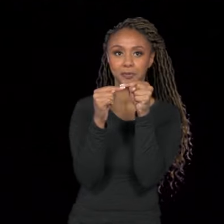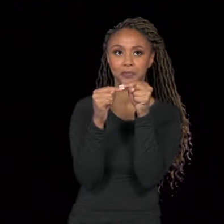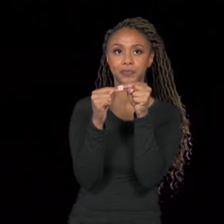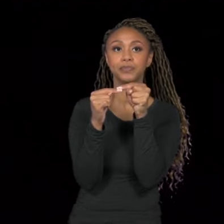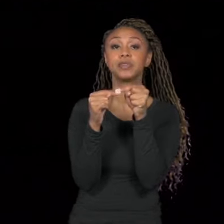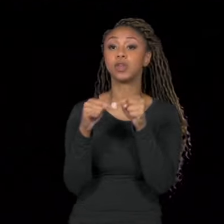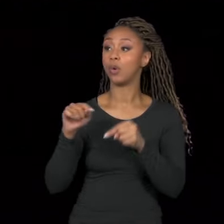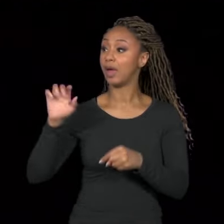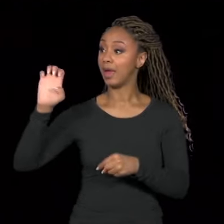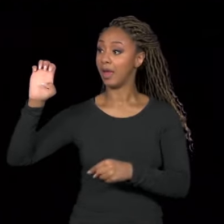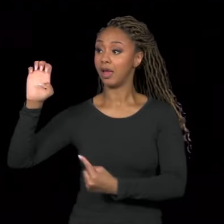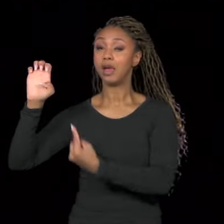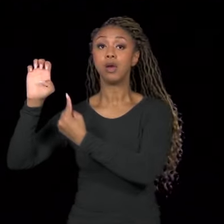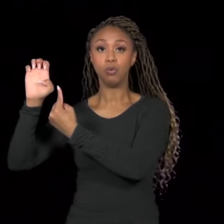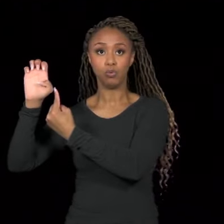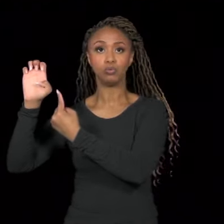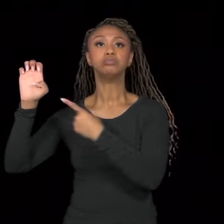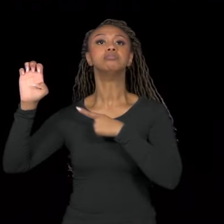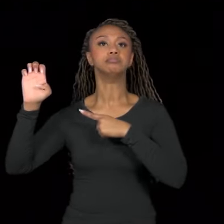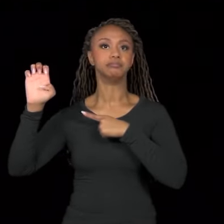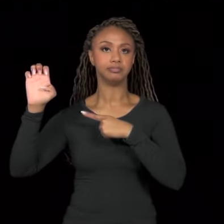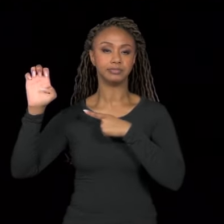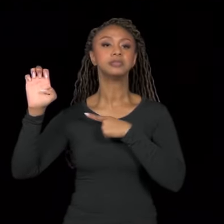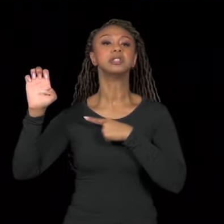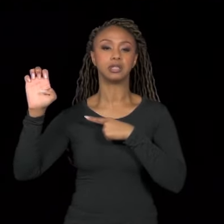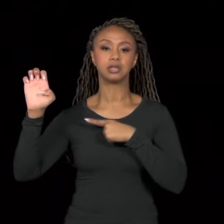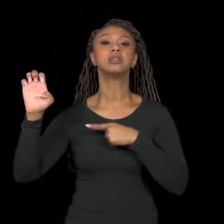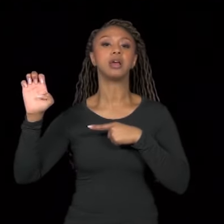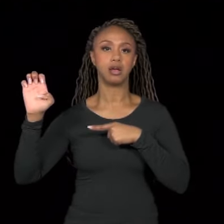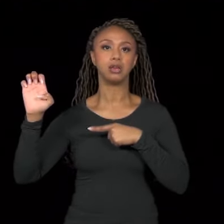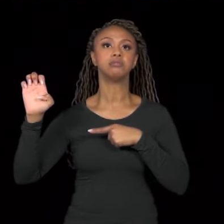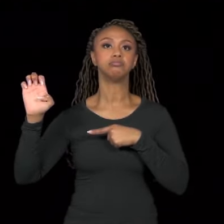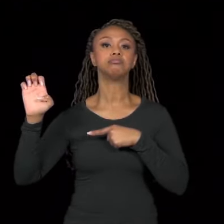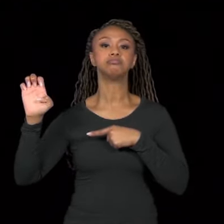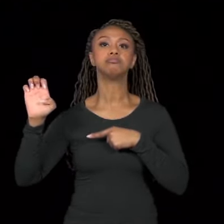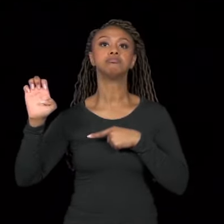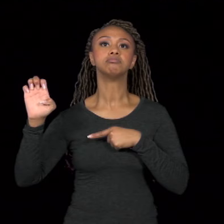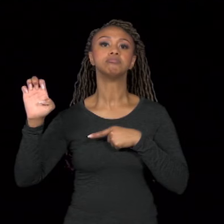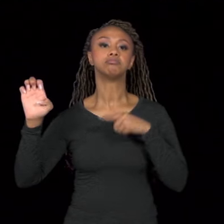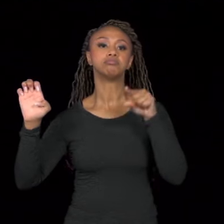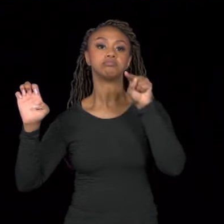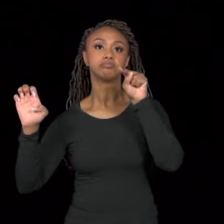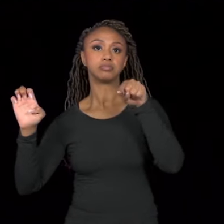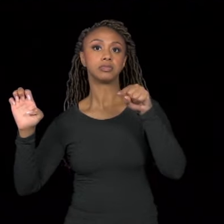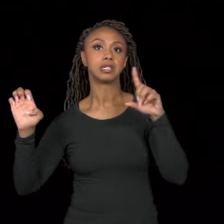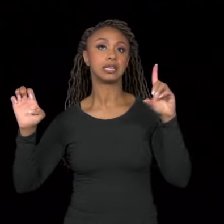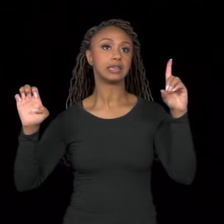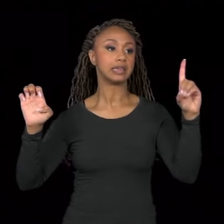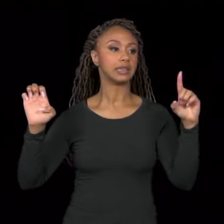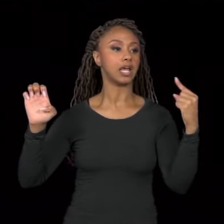RELACIONADO, OU SEJA, ELE TRABALHA PARA O DEPARTAMENTO "D1".